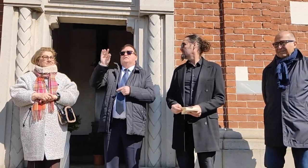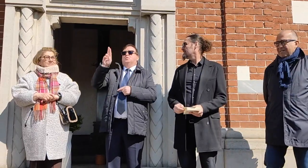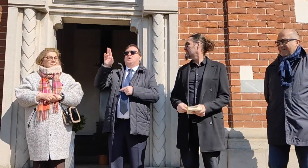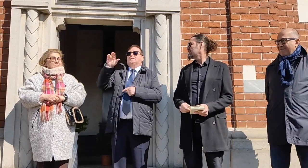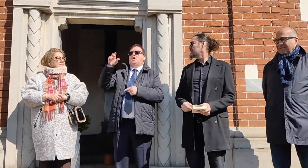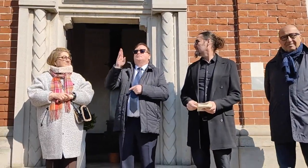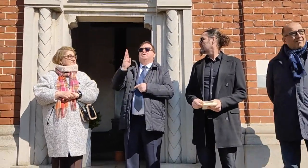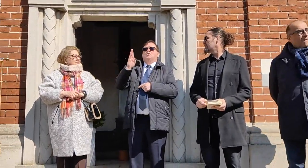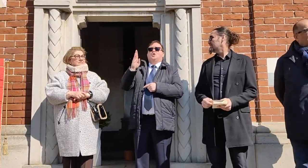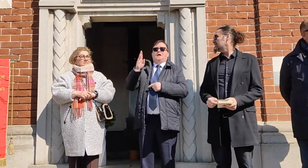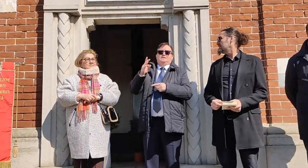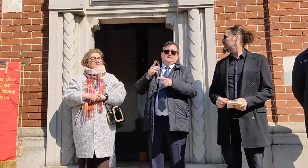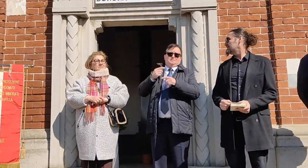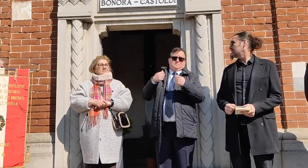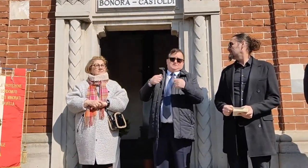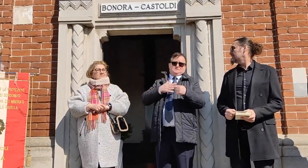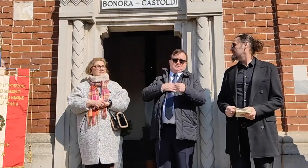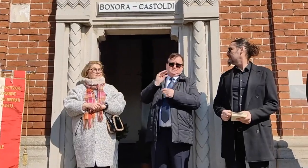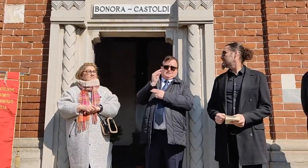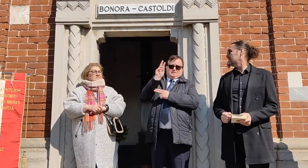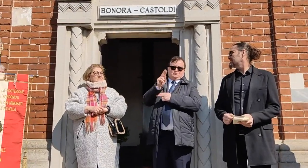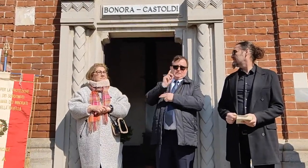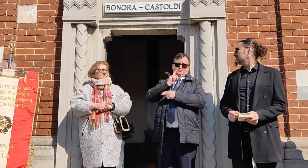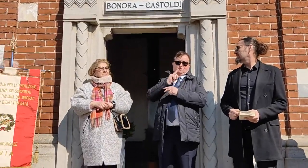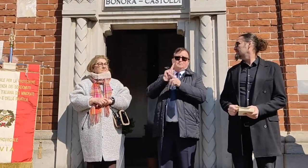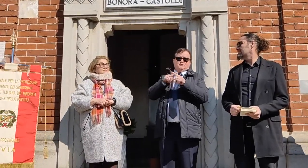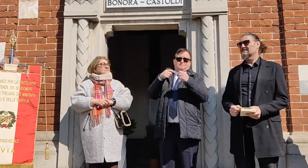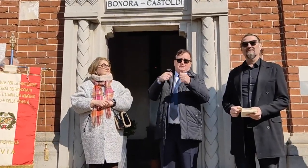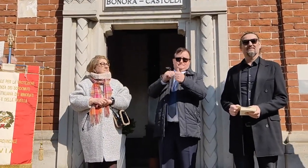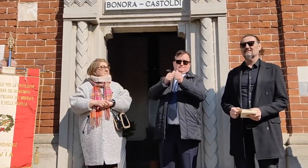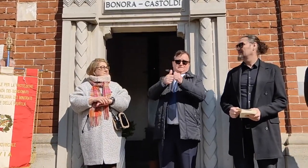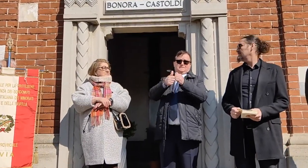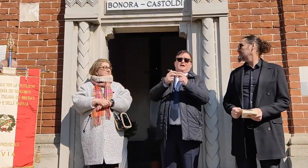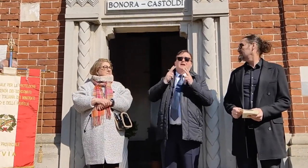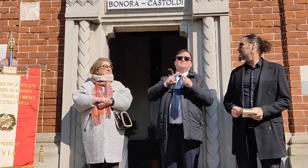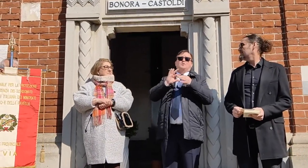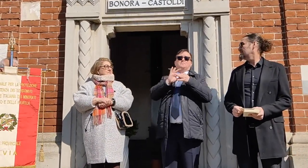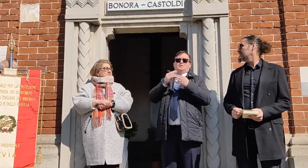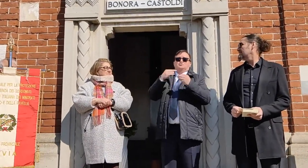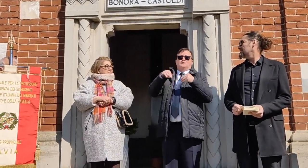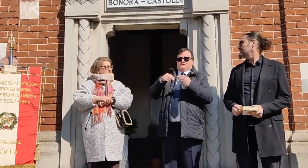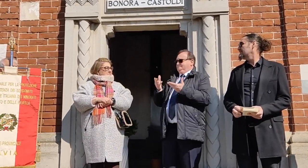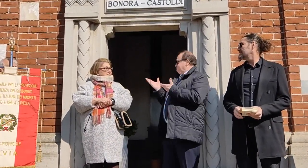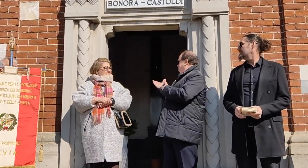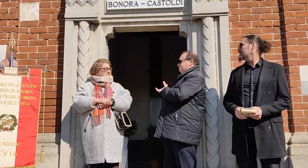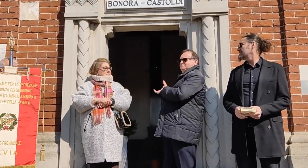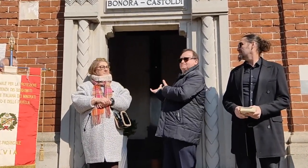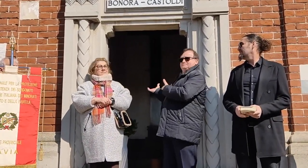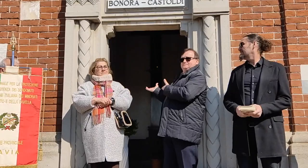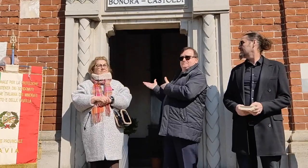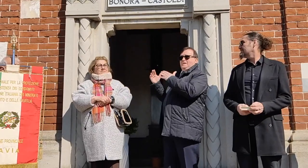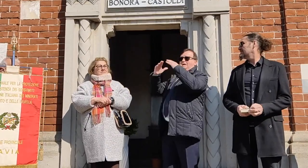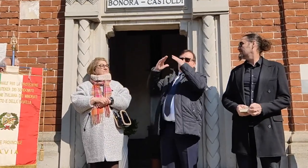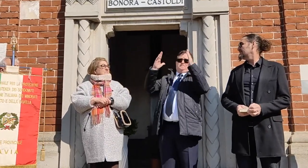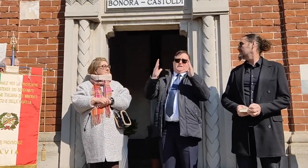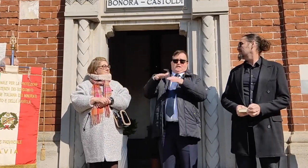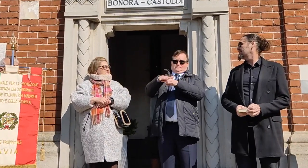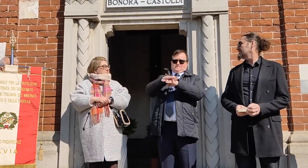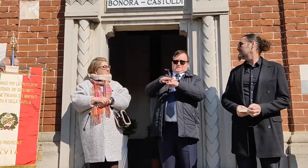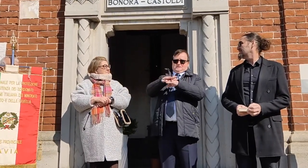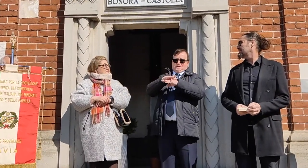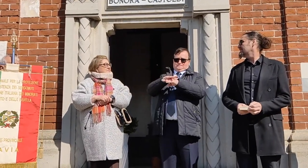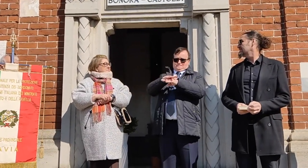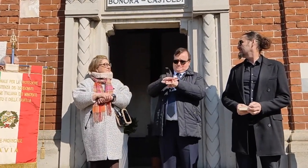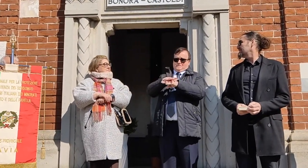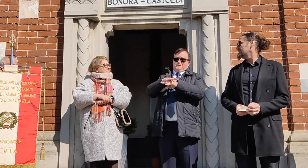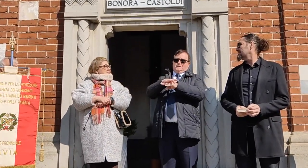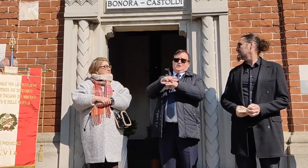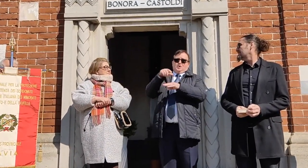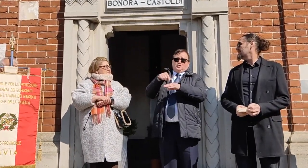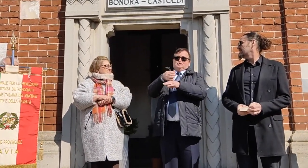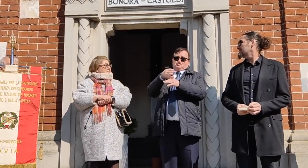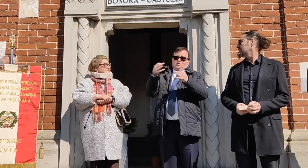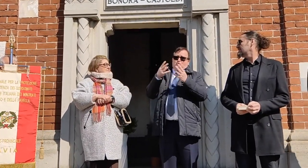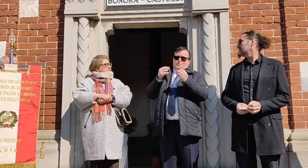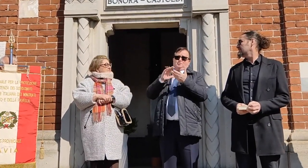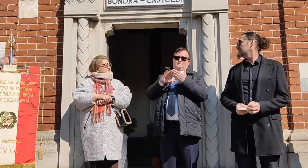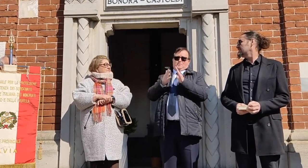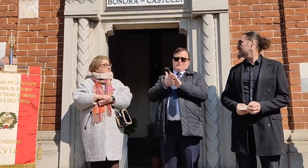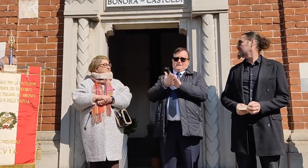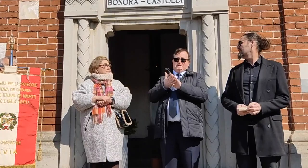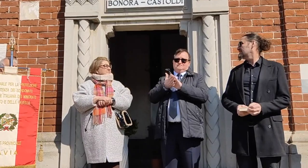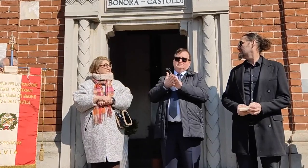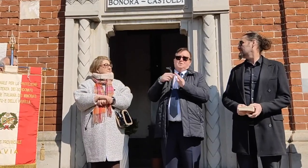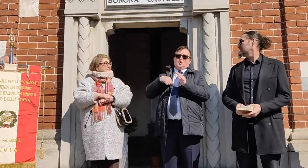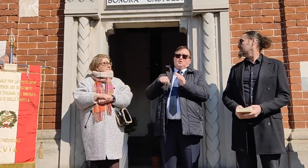Il Presidente Bonora riposa in pace qui alle mie spalle, nella cappella di famiglia; quello di oggi è un giorno molto importante per tutti noi,